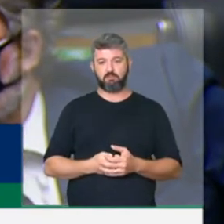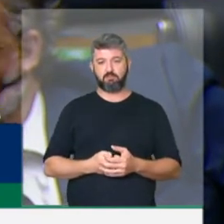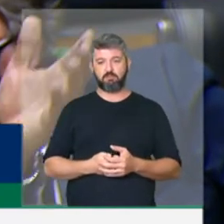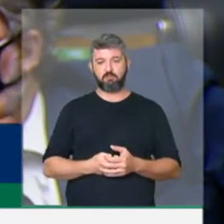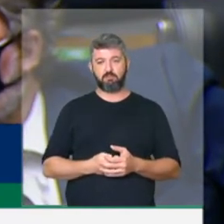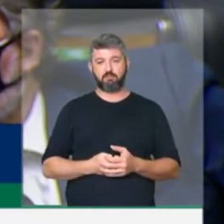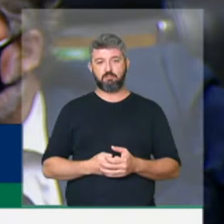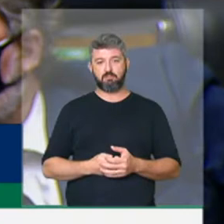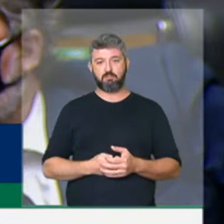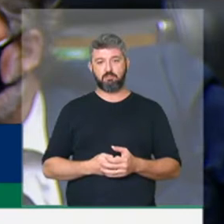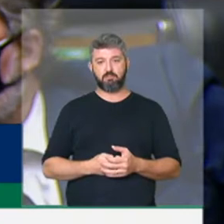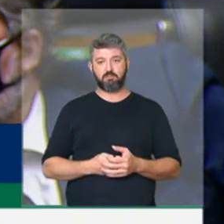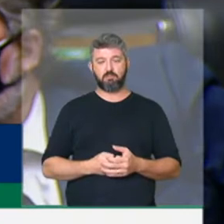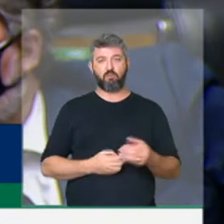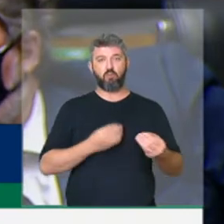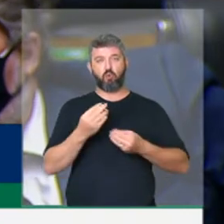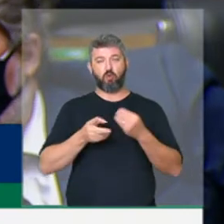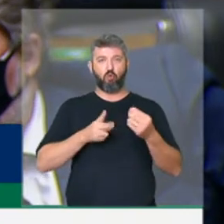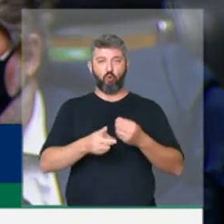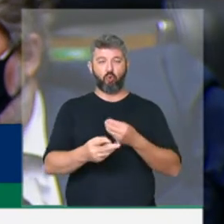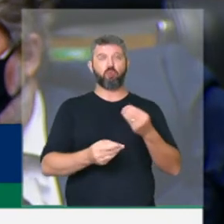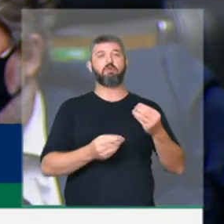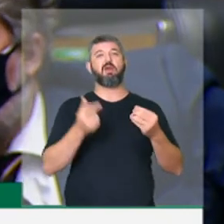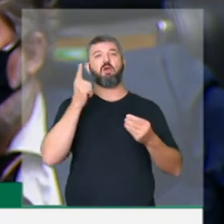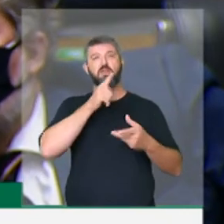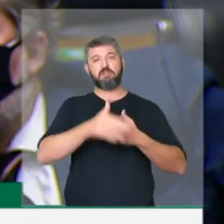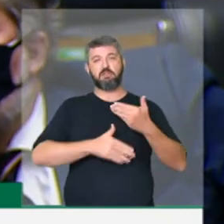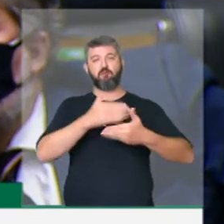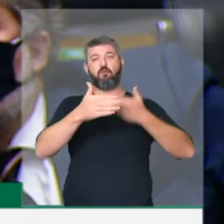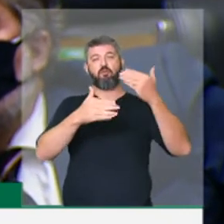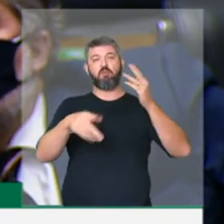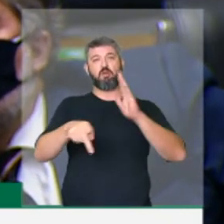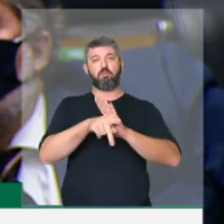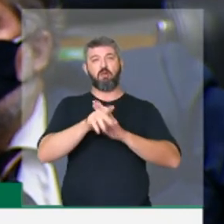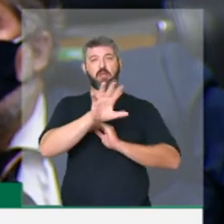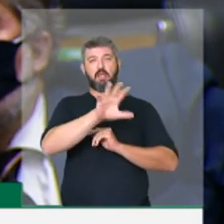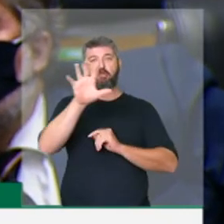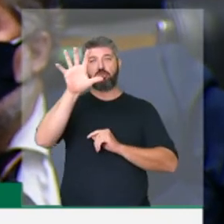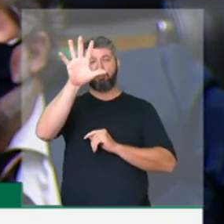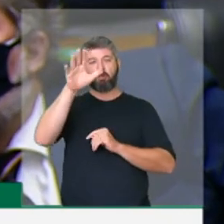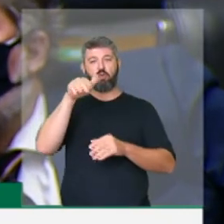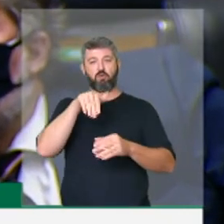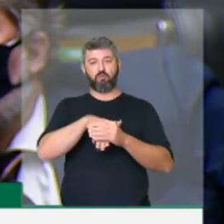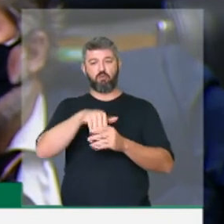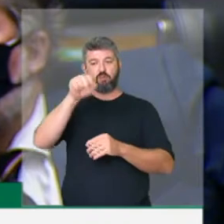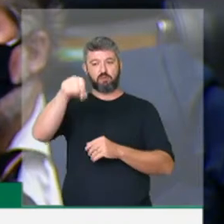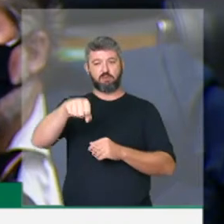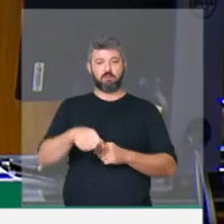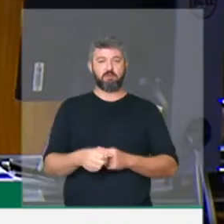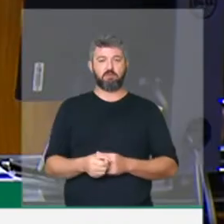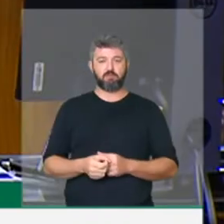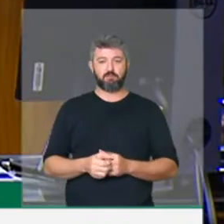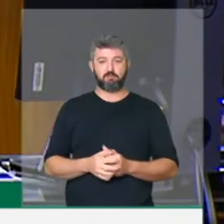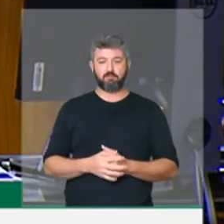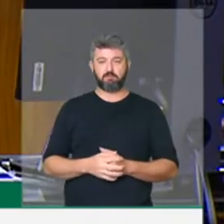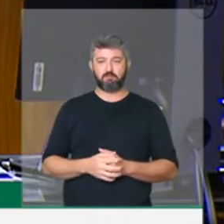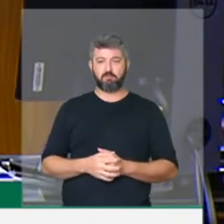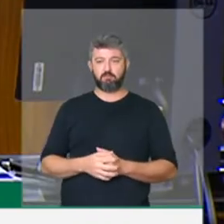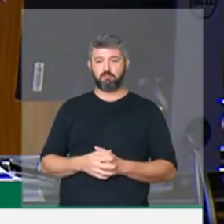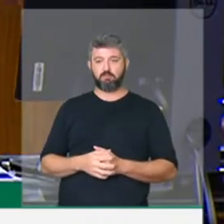ORIGINAL... PSD É SIM, VOTANDO COM O GOVERNO. [PRESIDENTE]: ORIENTAÇÃO SIM. [DEPUTADA]: O AVANTE ORIENTA SIM, PRESIDENTE.